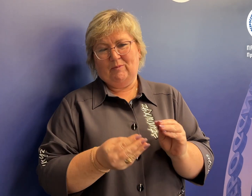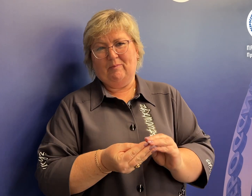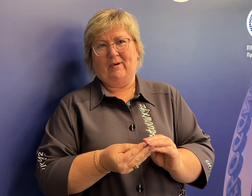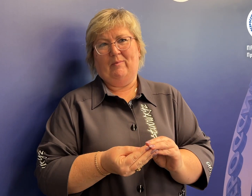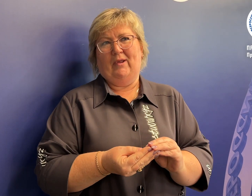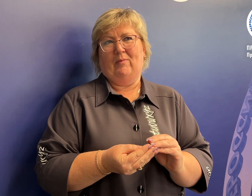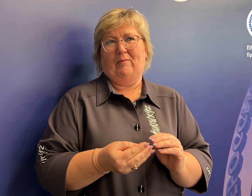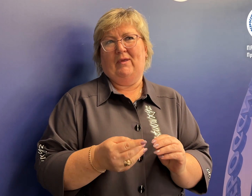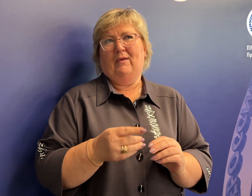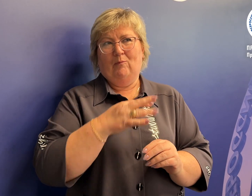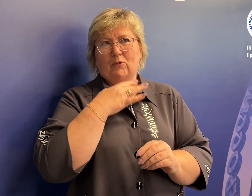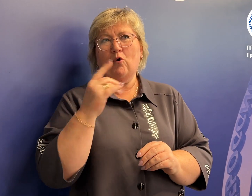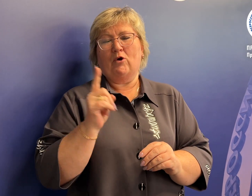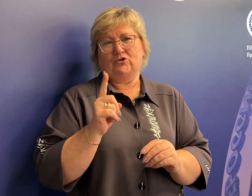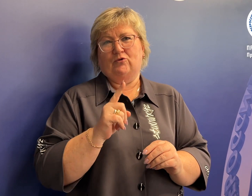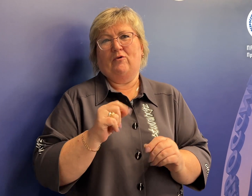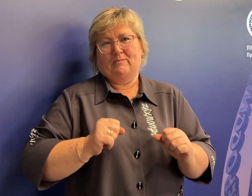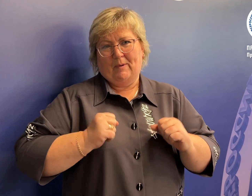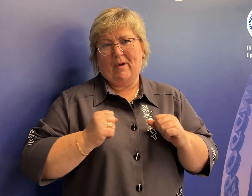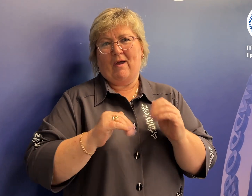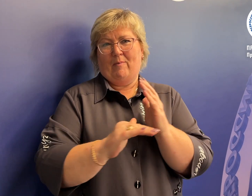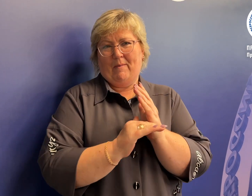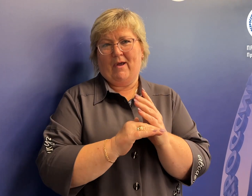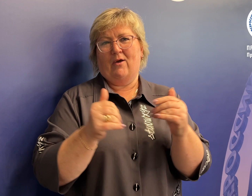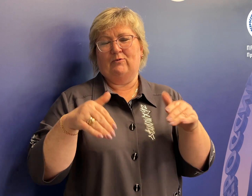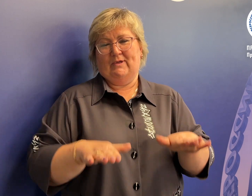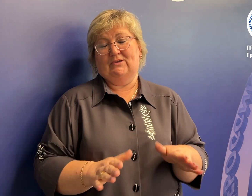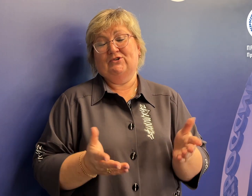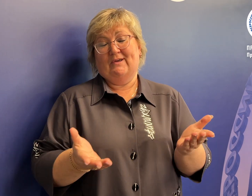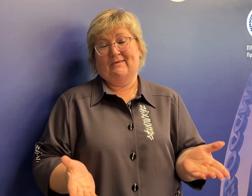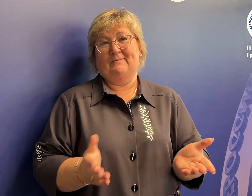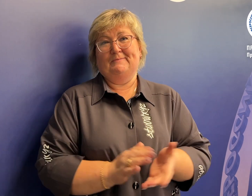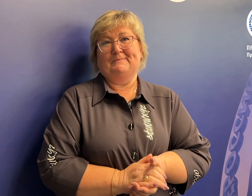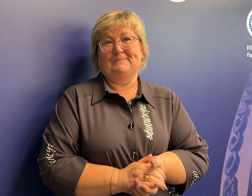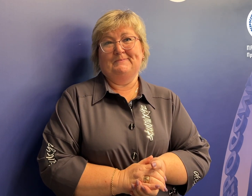Они интересуются нашими проблемами и многие вопросы стараются помочь нам решить.